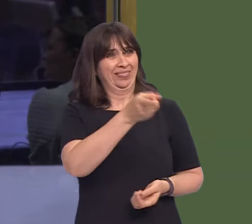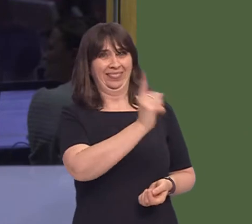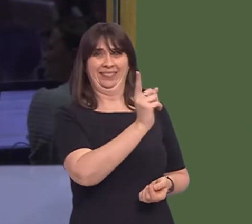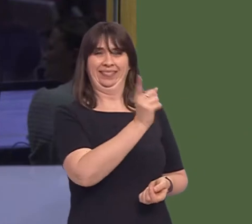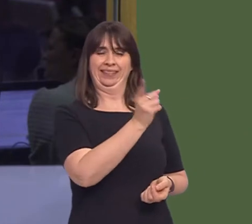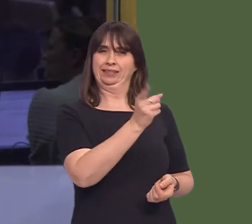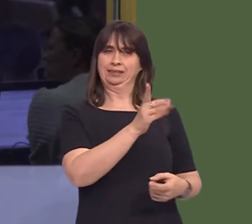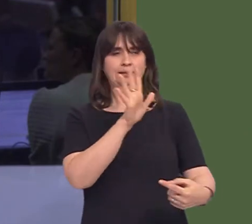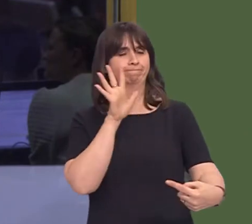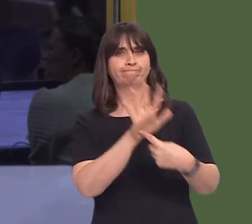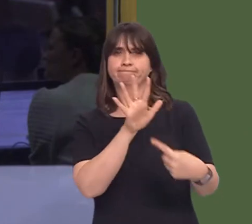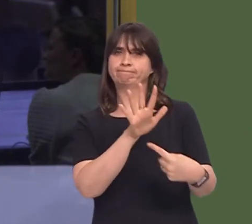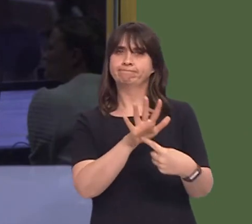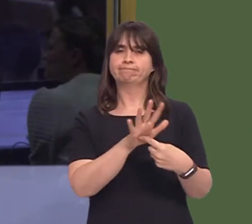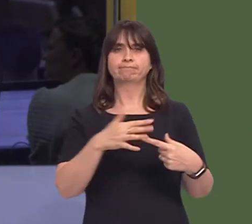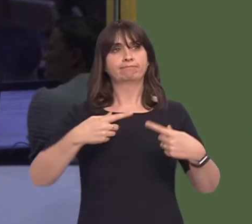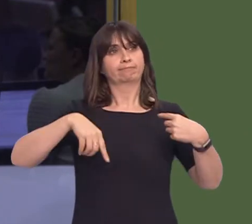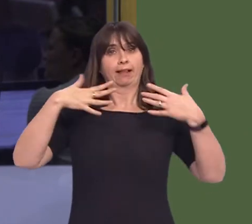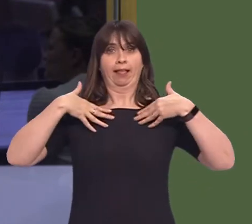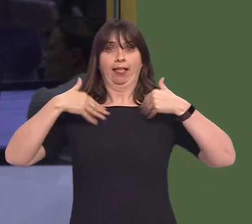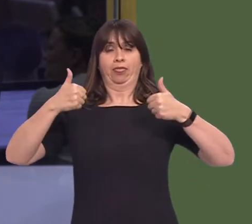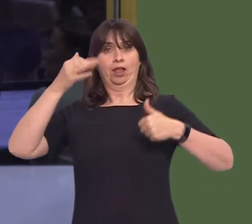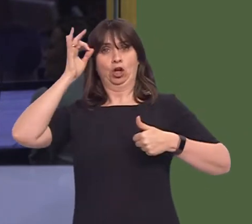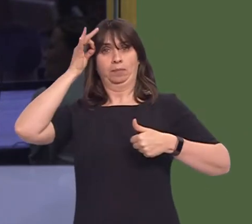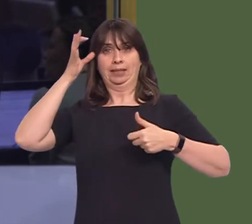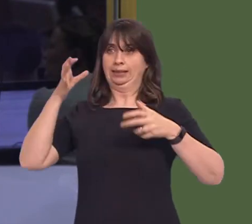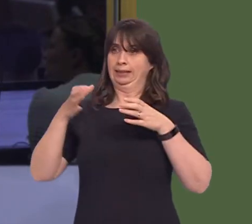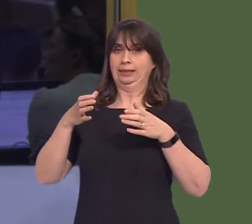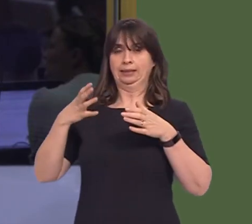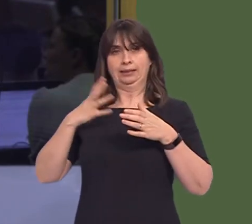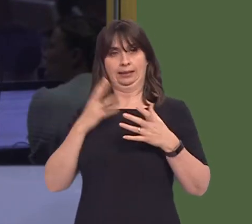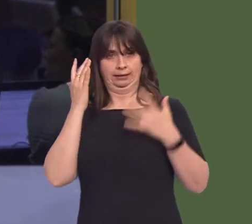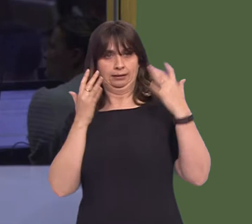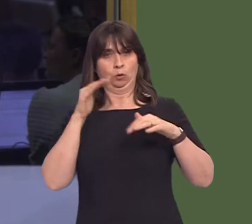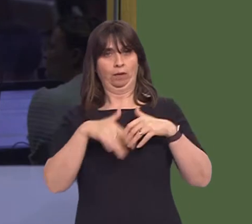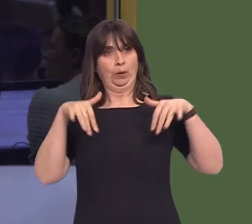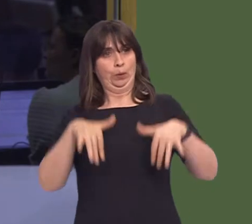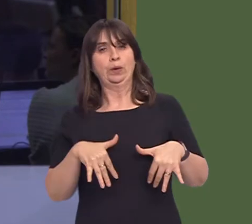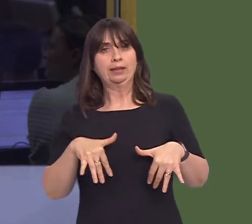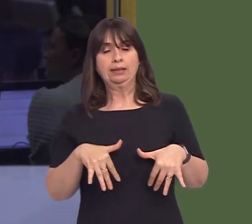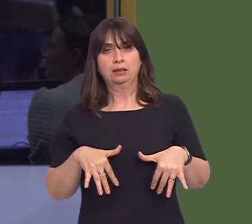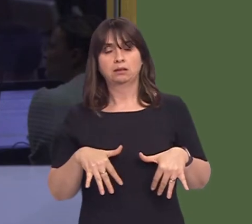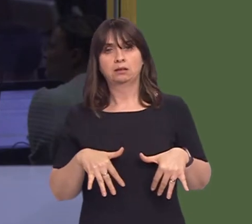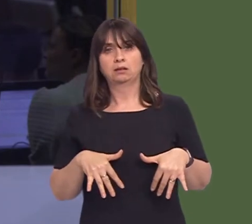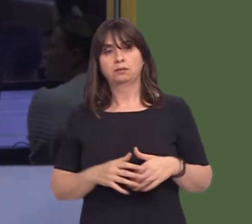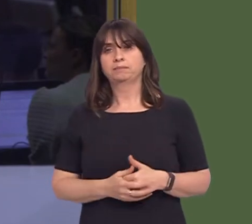iechyd. Yn bellach i'r esiamplau rym ni wedi'u clywed, sydd hefyd, wrth gwrs, yn mynd i fod